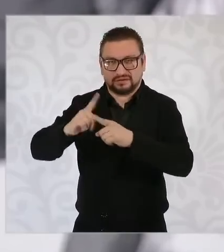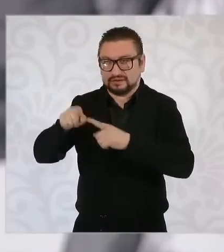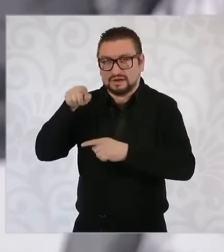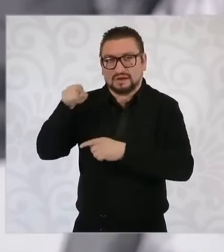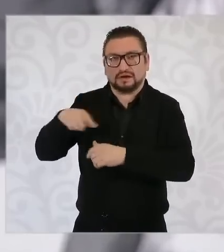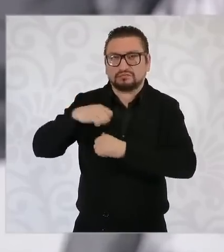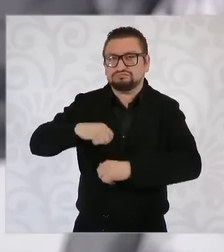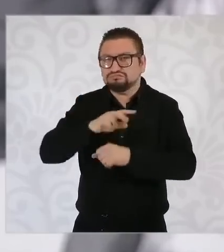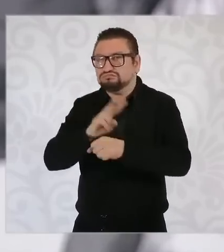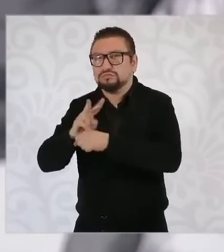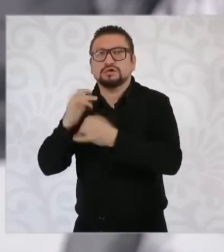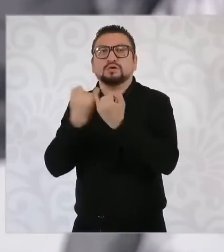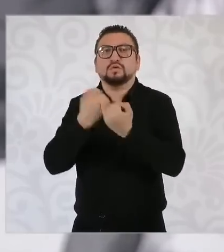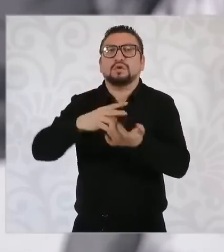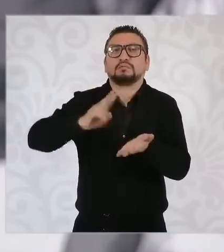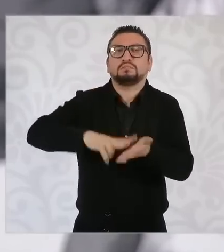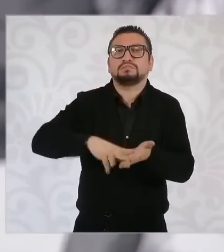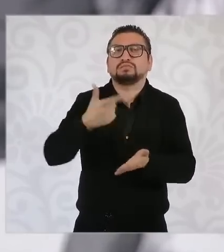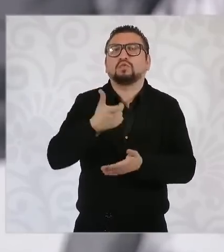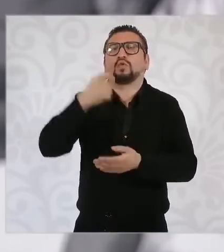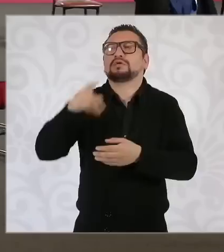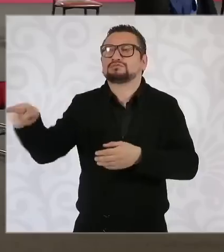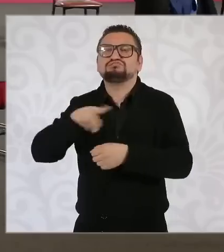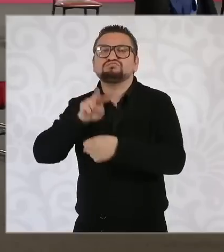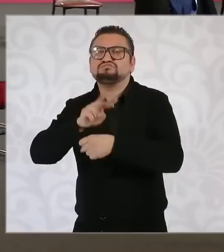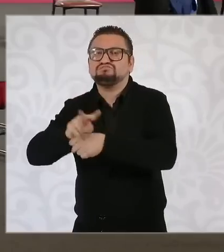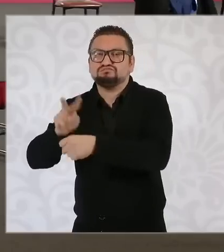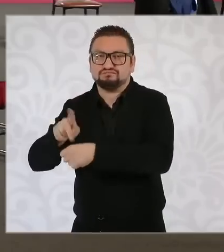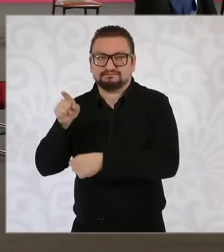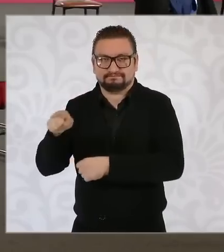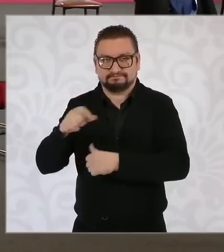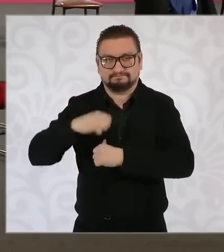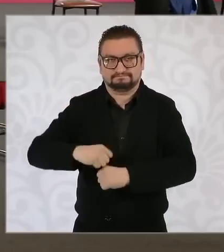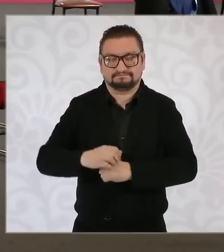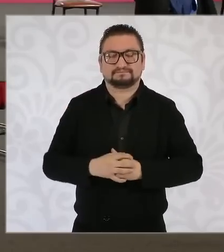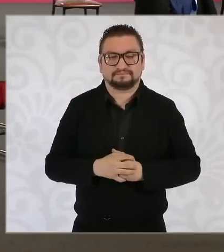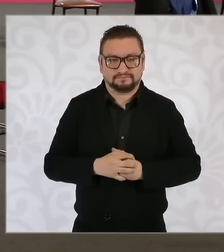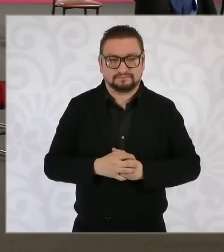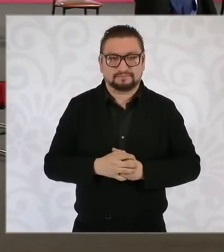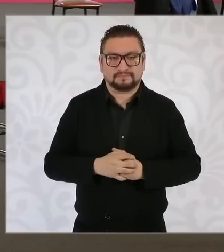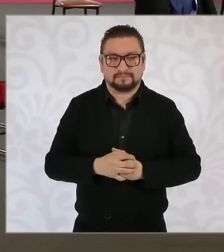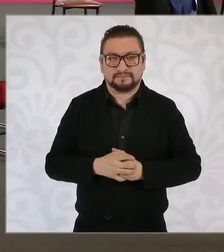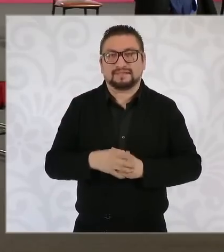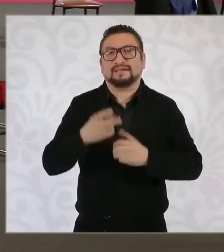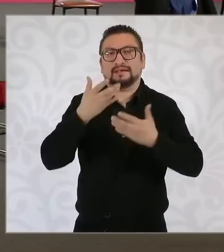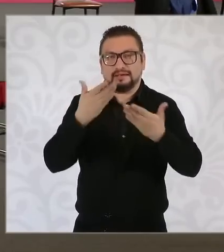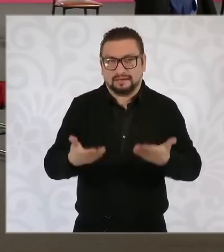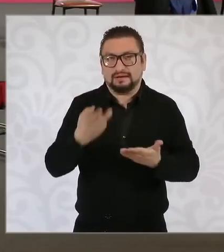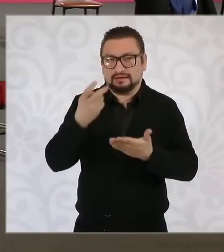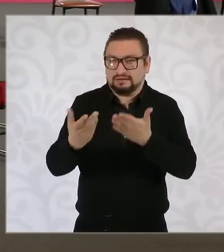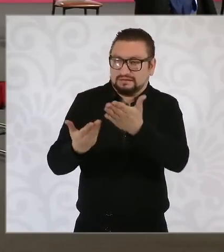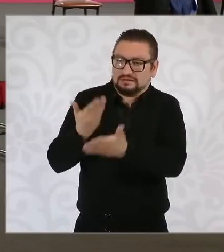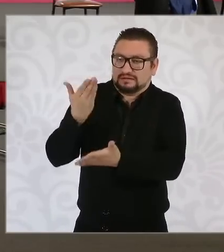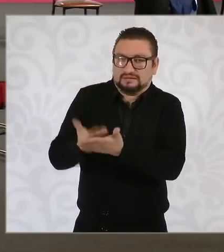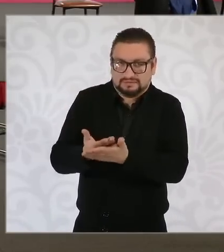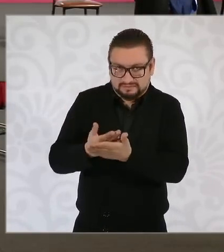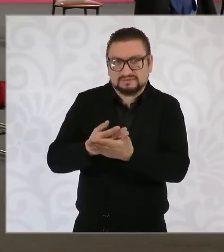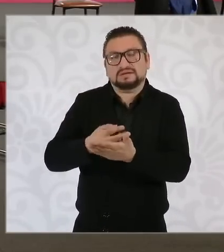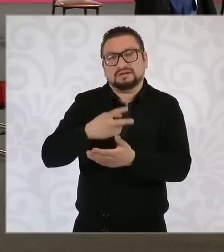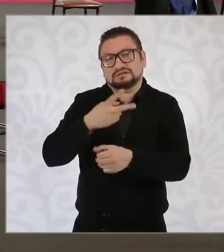tarifas y seguimiento de precios estas reformas a la legislación secundaria que estamos presentando